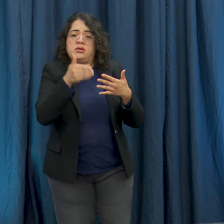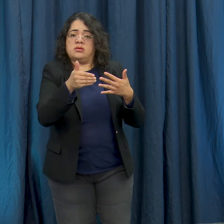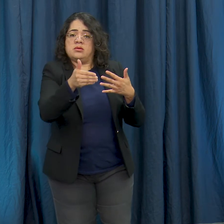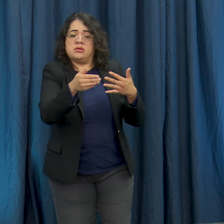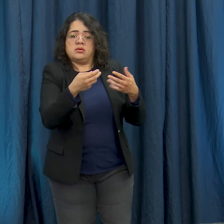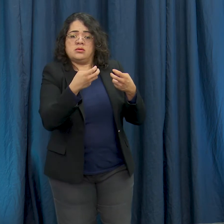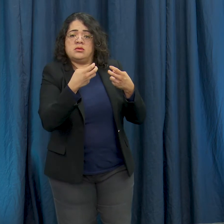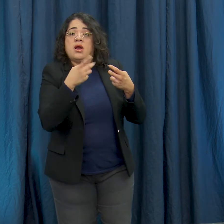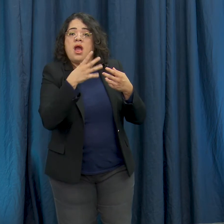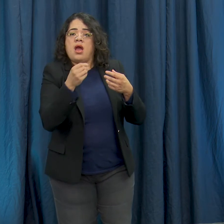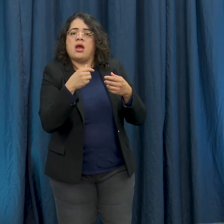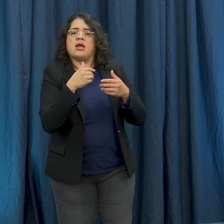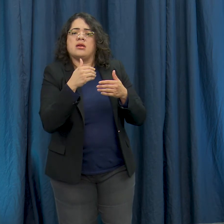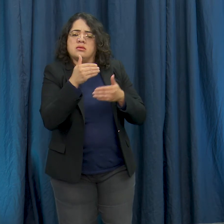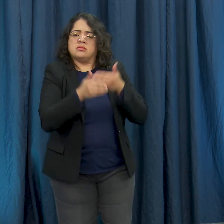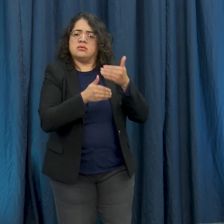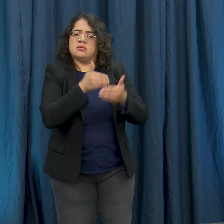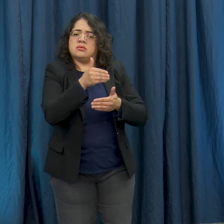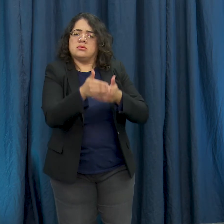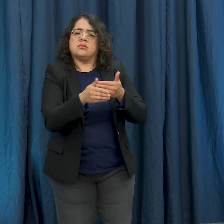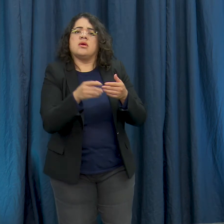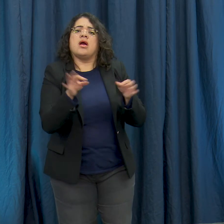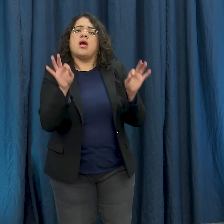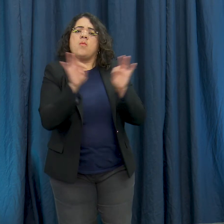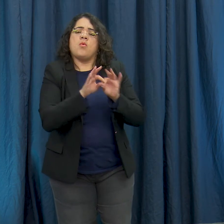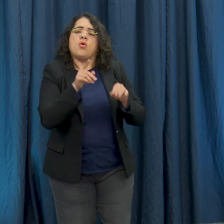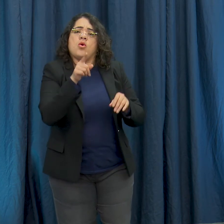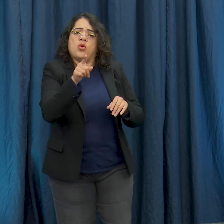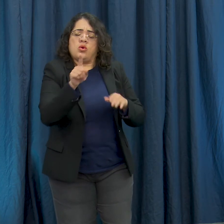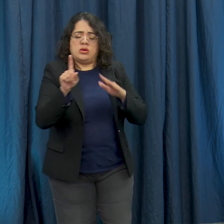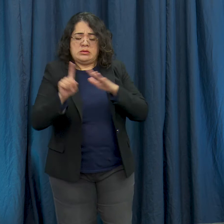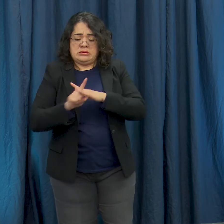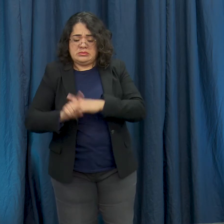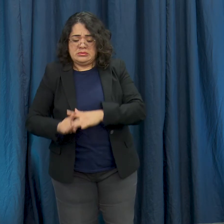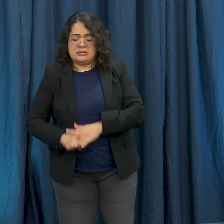coronavirus le preocupa ver tenido contacto con alguien que tienen Vera's a